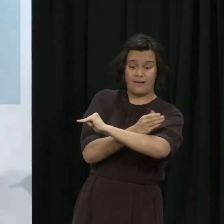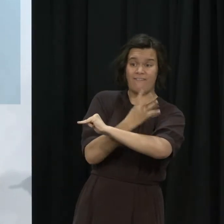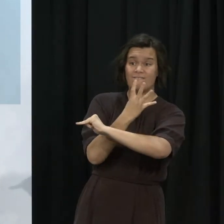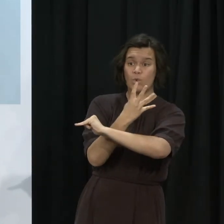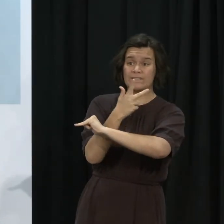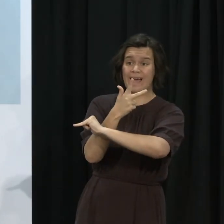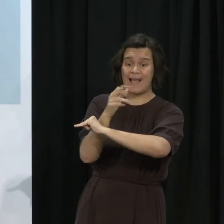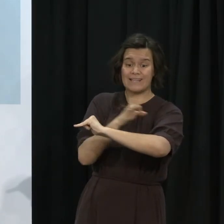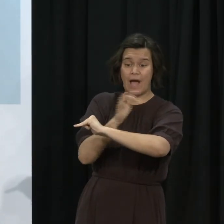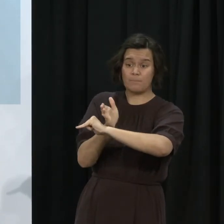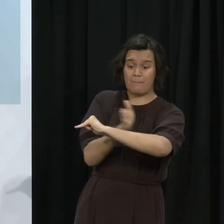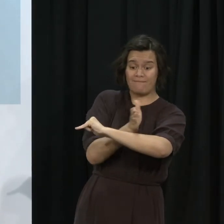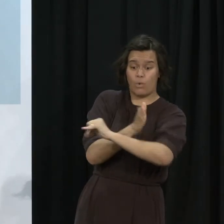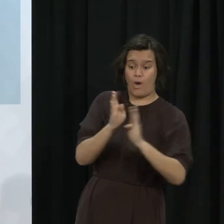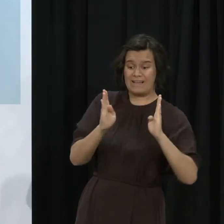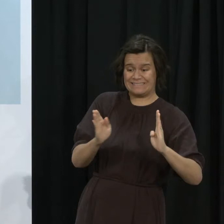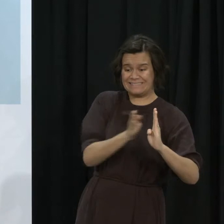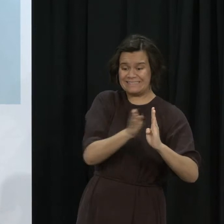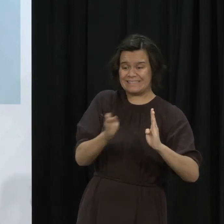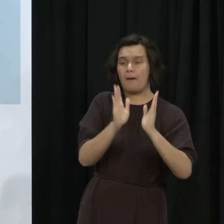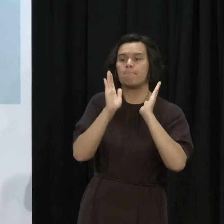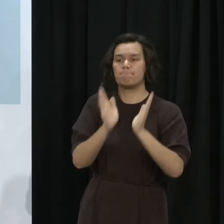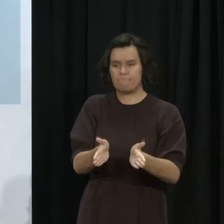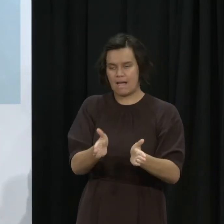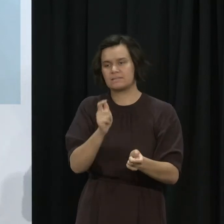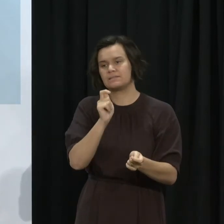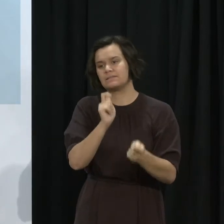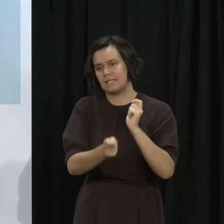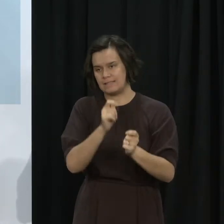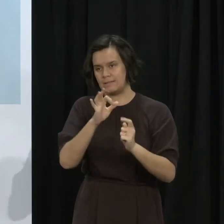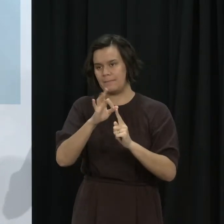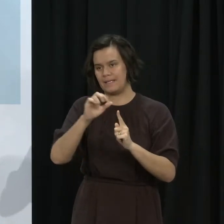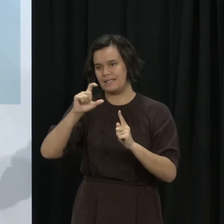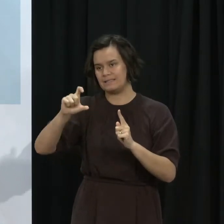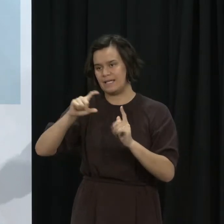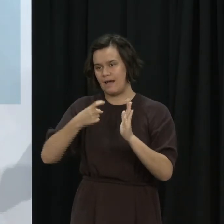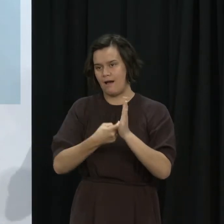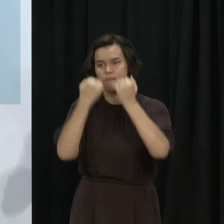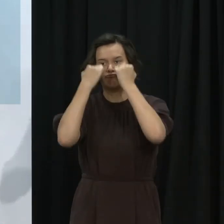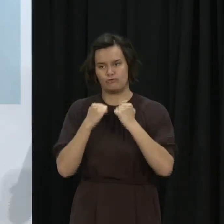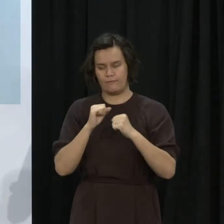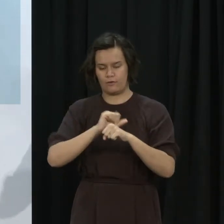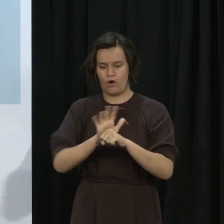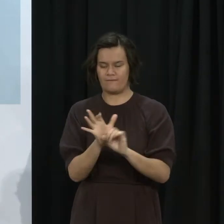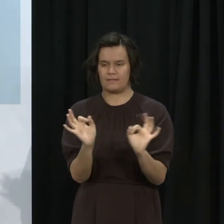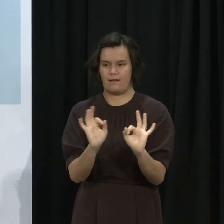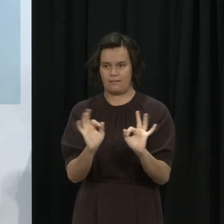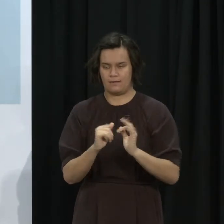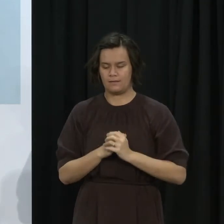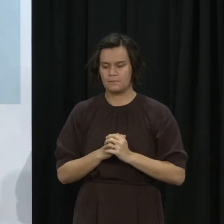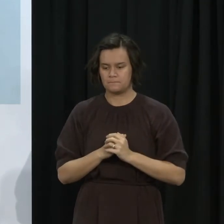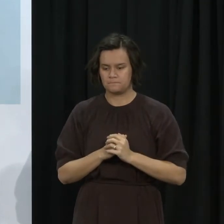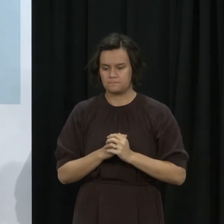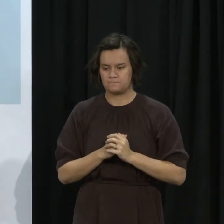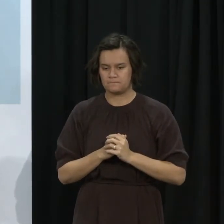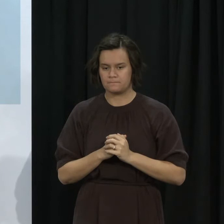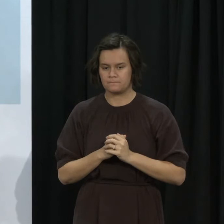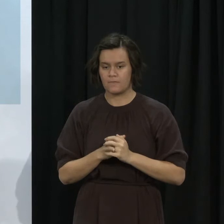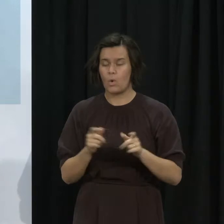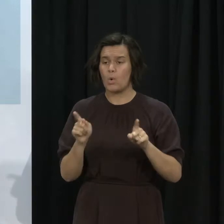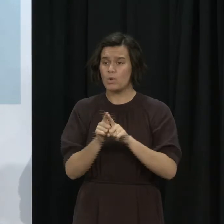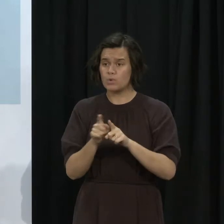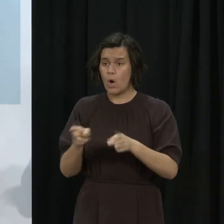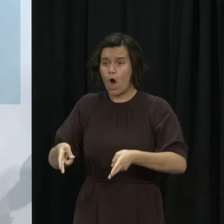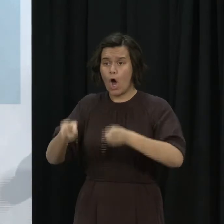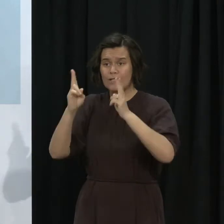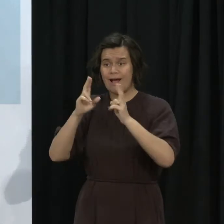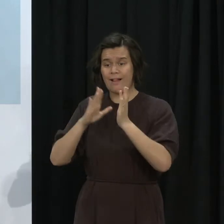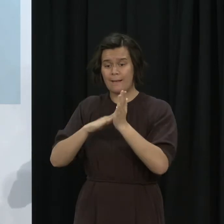taea e nga tangata te